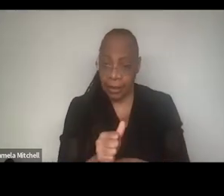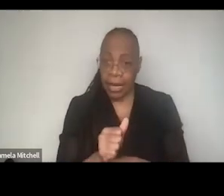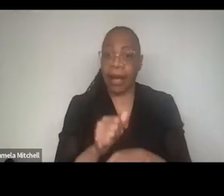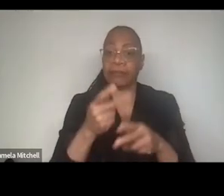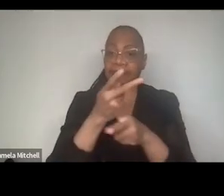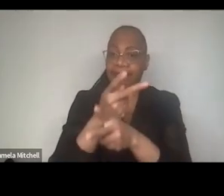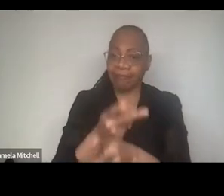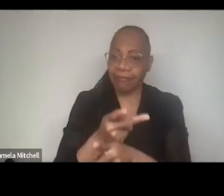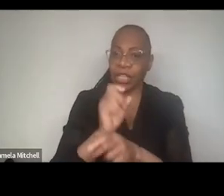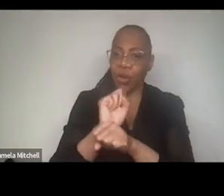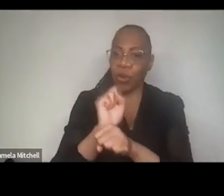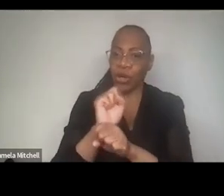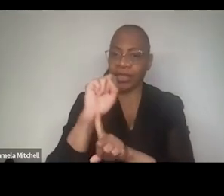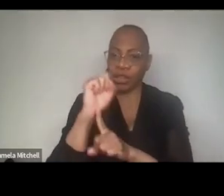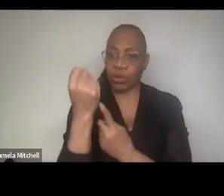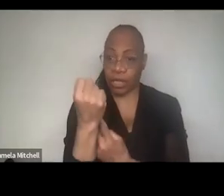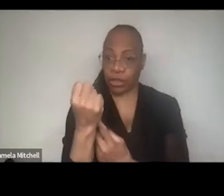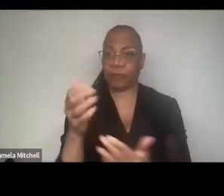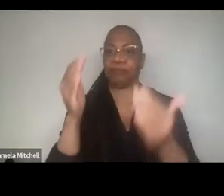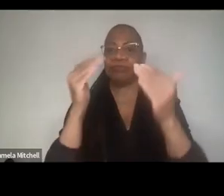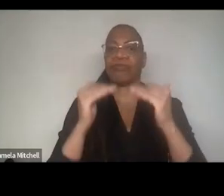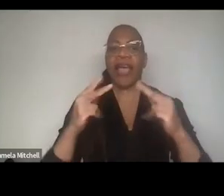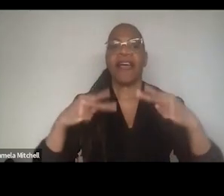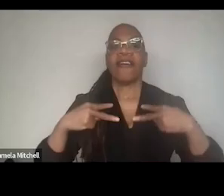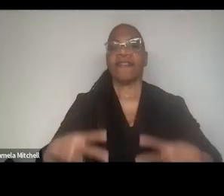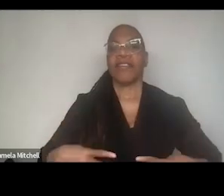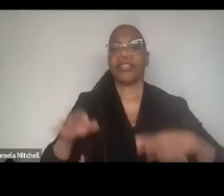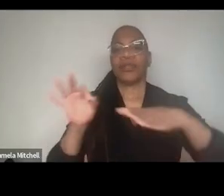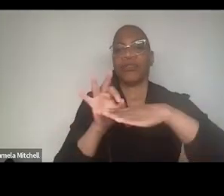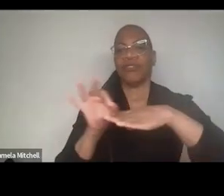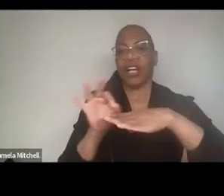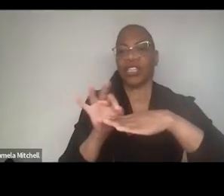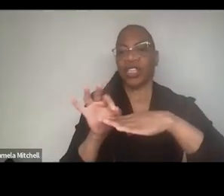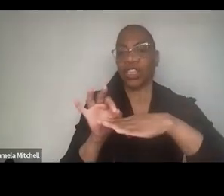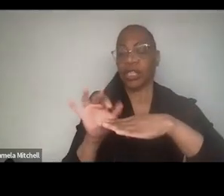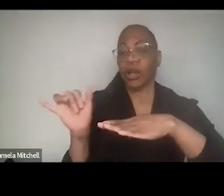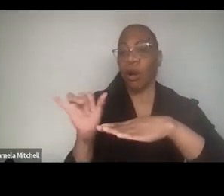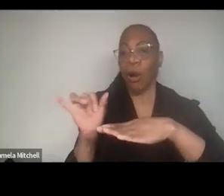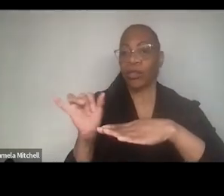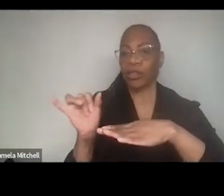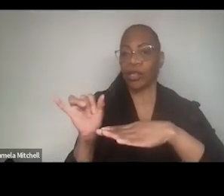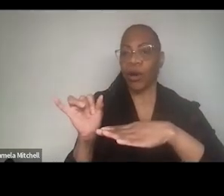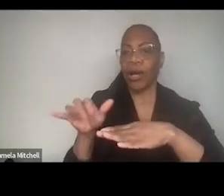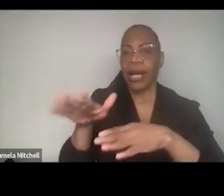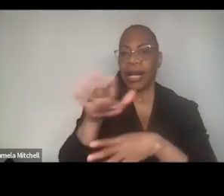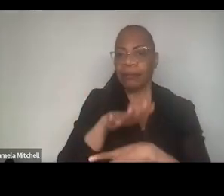El funcionamiento físico también es un poco más amplio para esa segunda categoría en torno a habilidades motoras específicas.